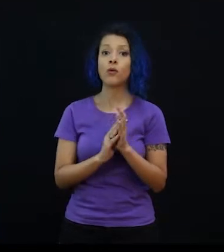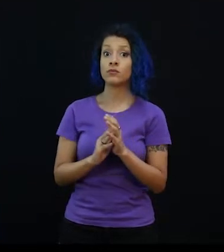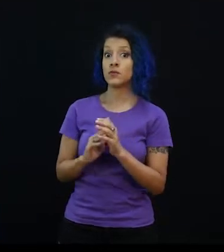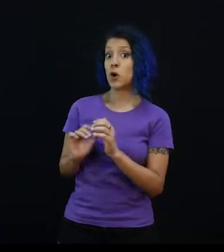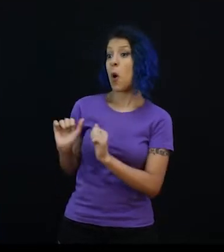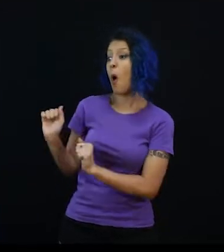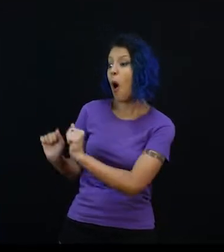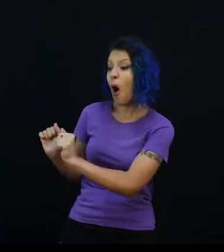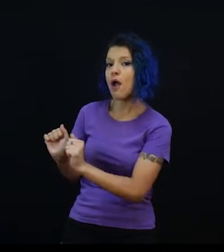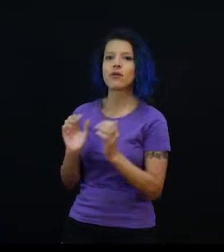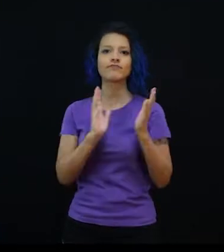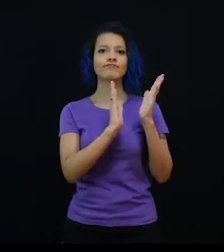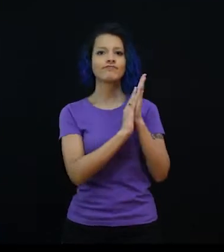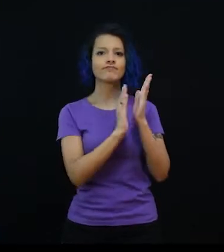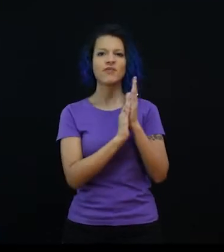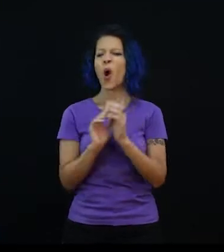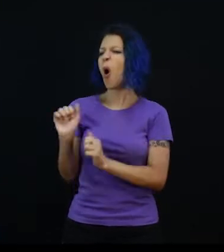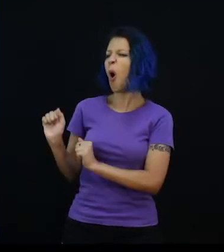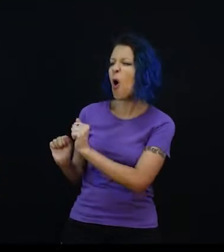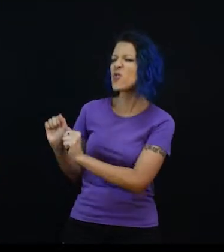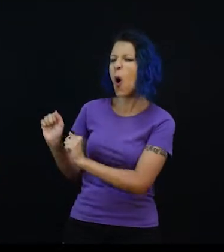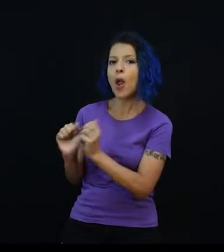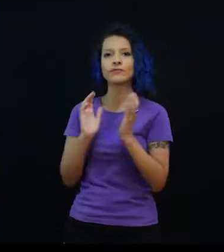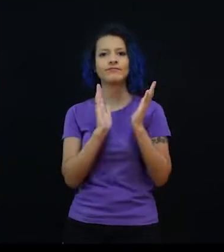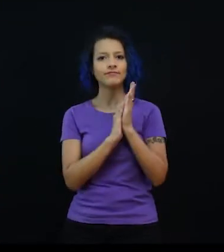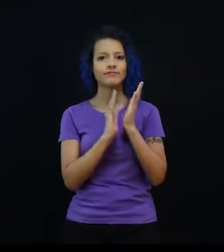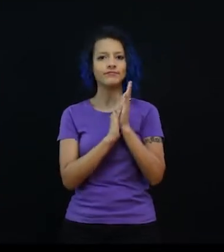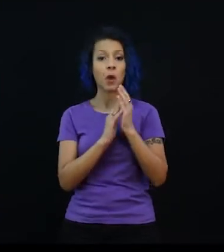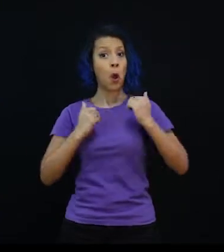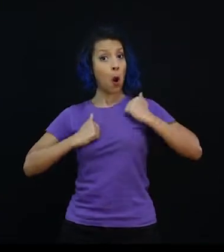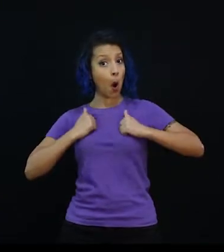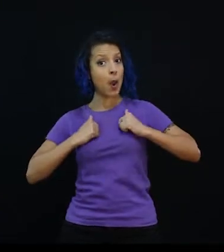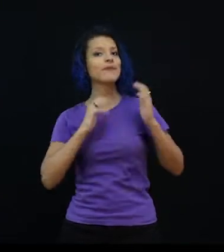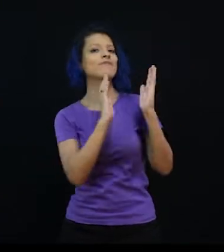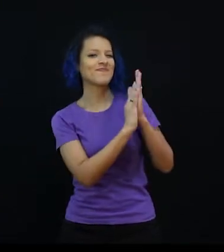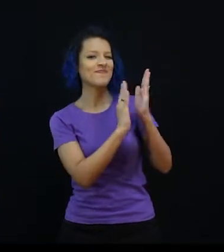Oin oin